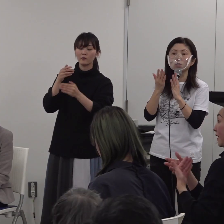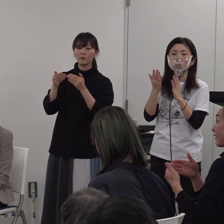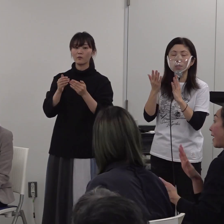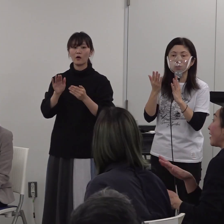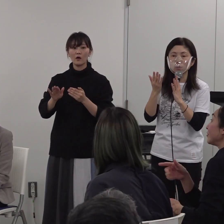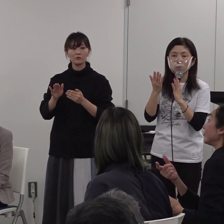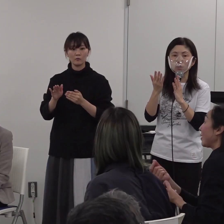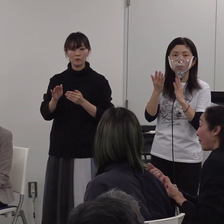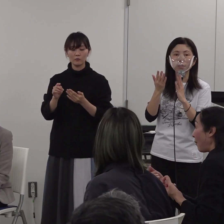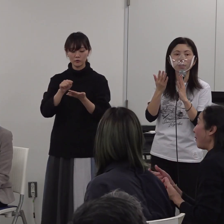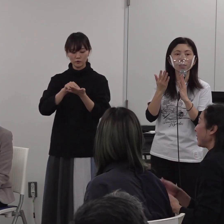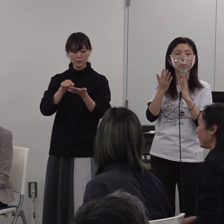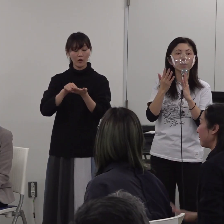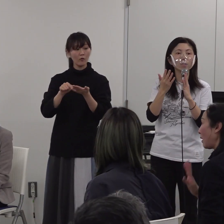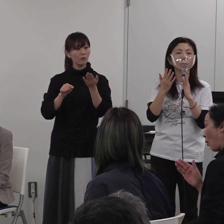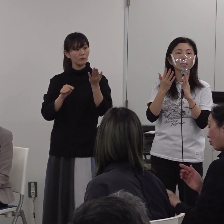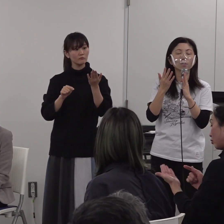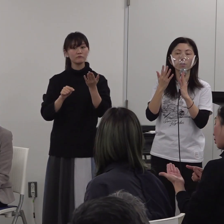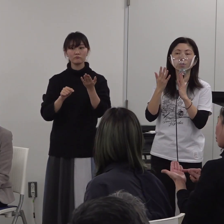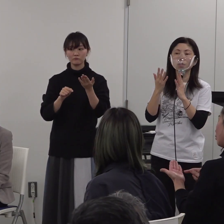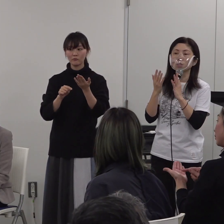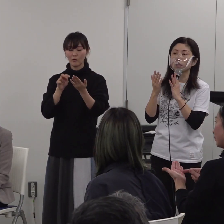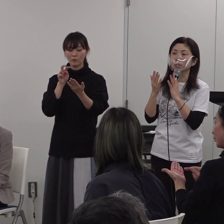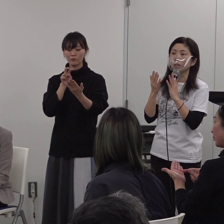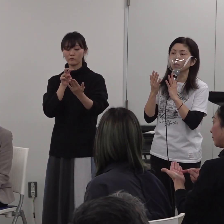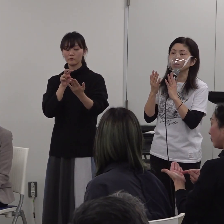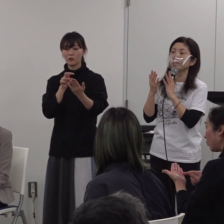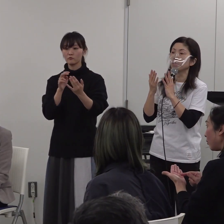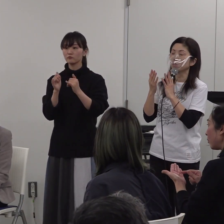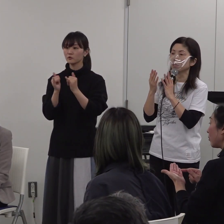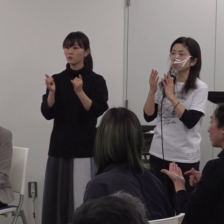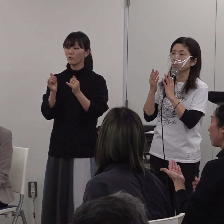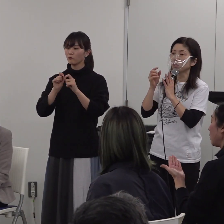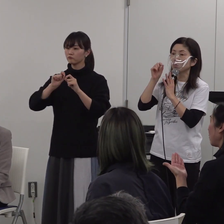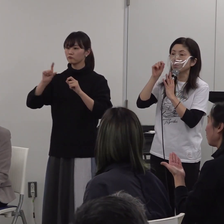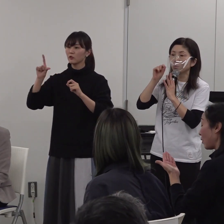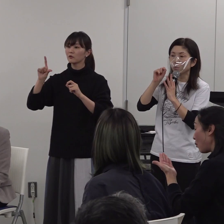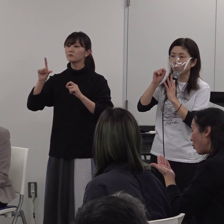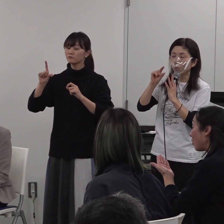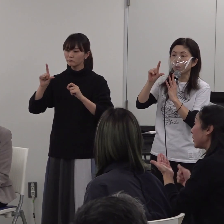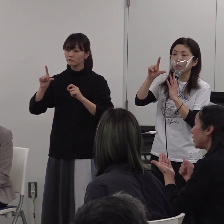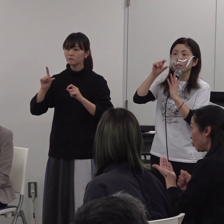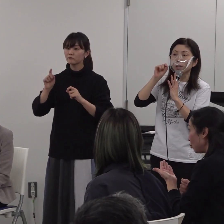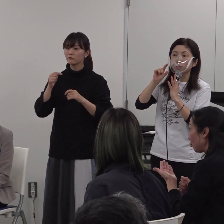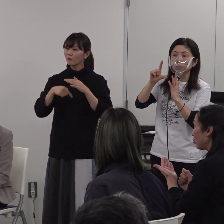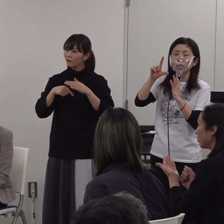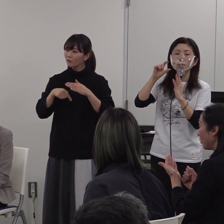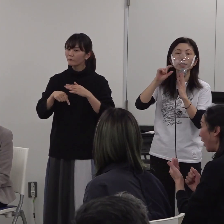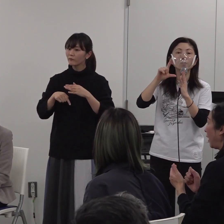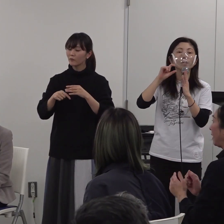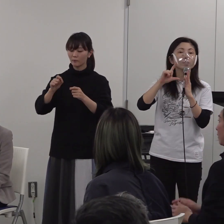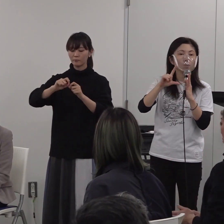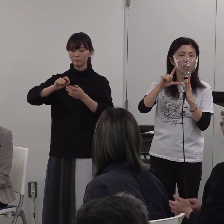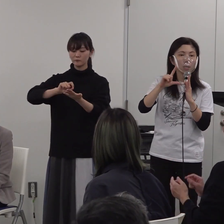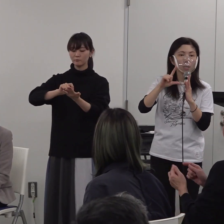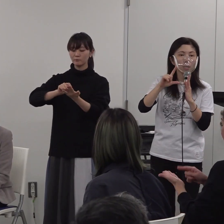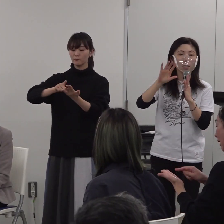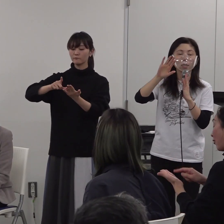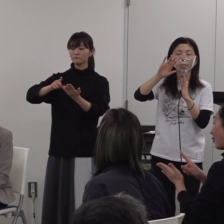スマートフォンを最近見る視覚障害者の方増えてるんですというのも 拡大できますよね